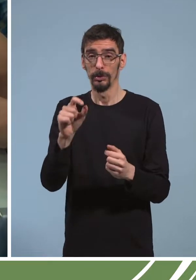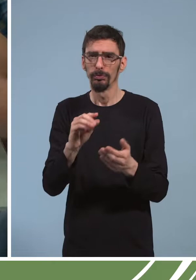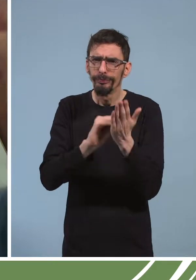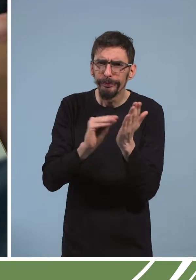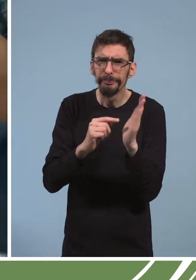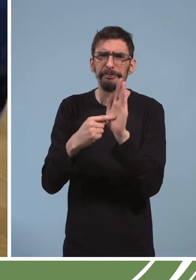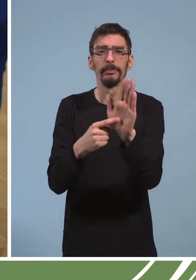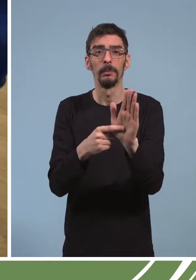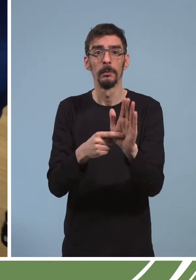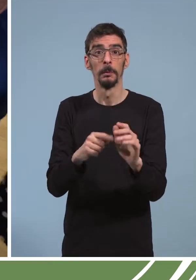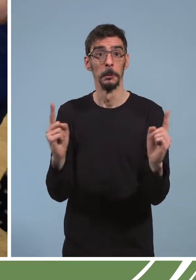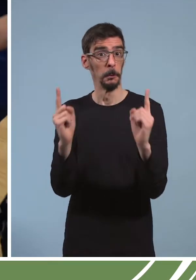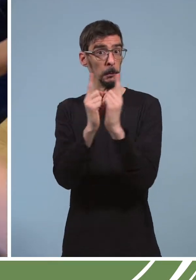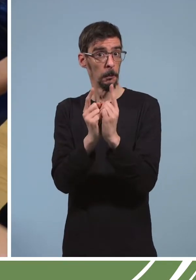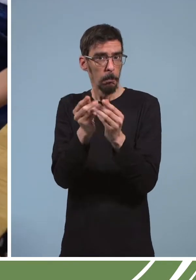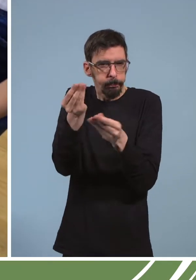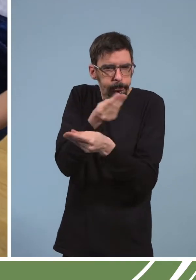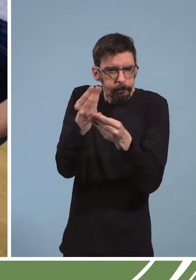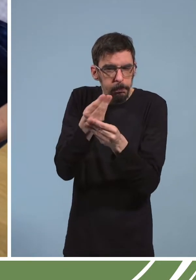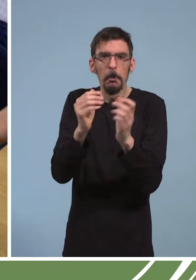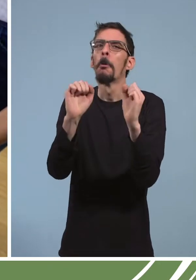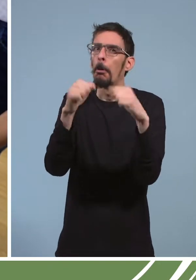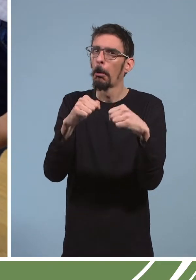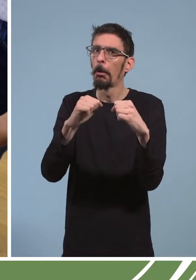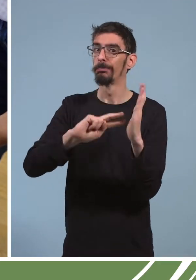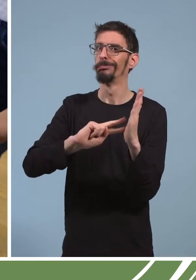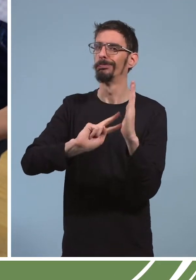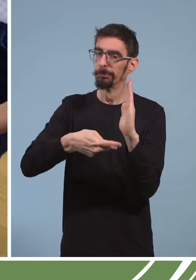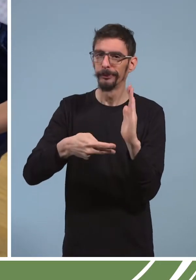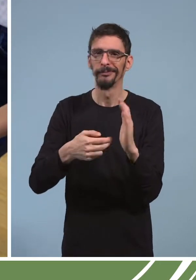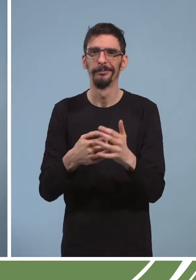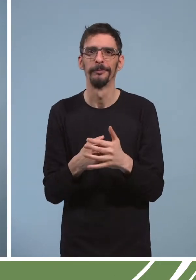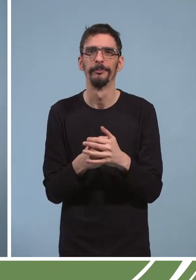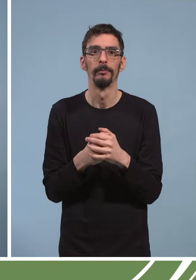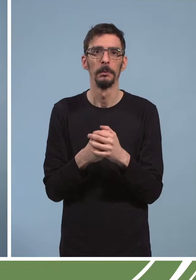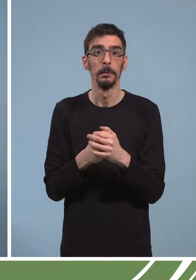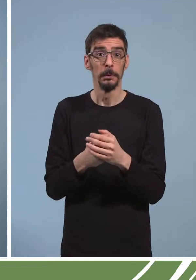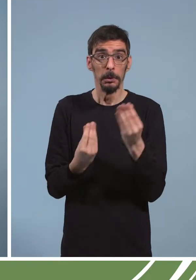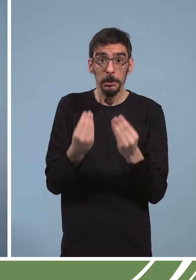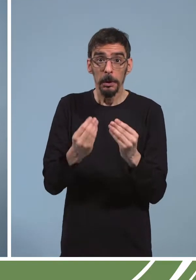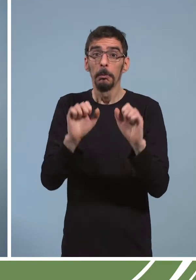Lass die Teilnehmenden ausprobieren und ihre eigenen Erfahrungen machen. Manchmal ist das Spiel chaotisch.